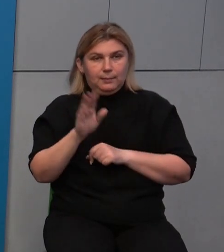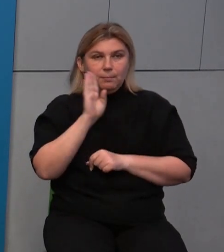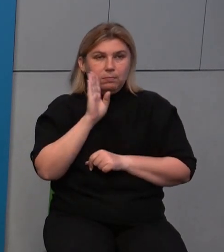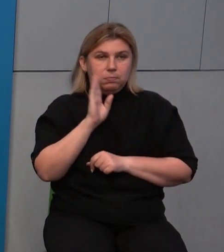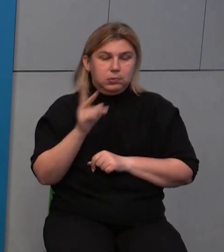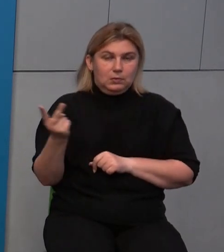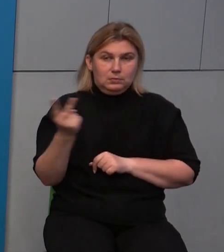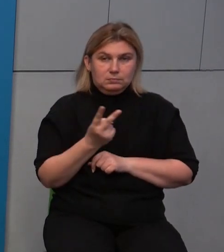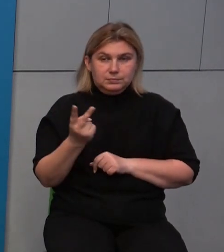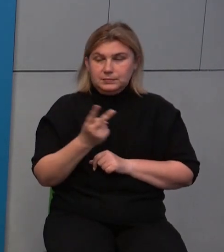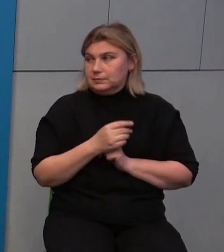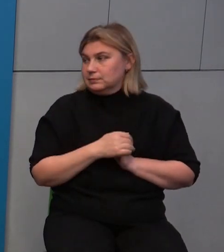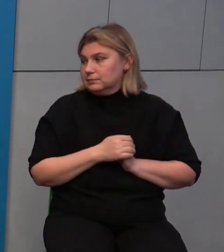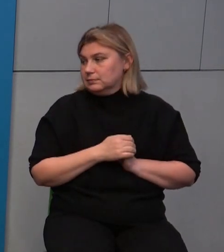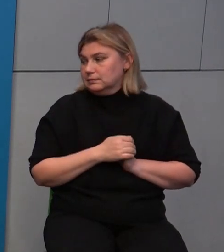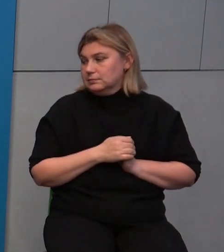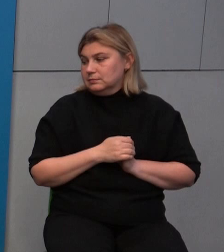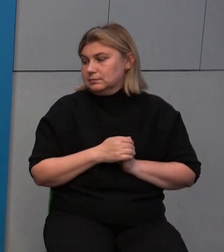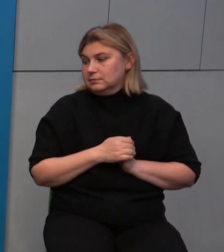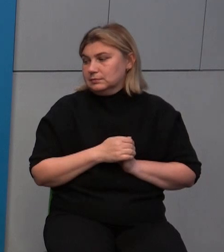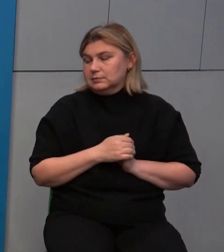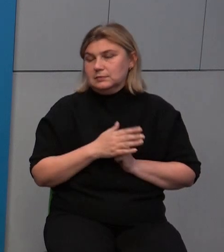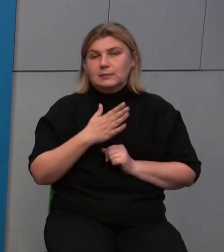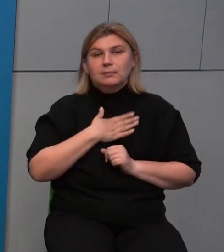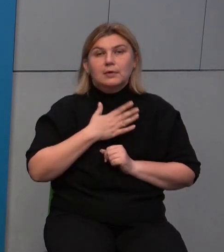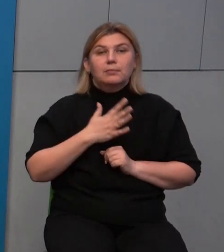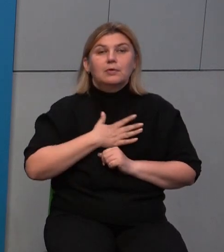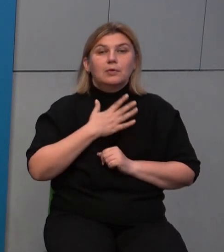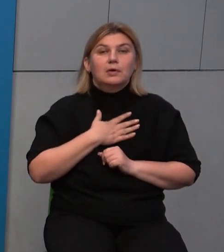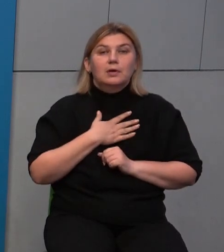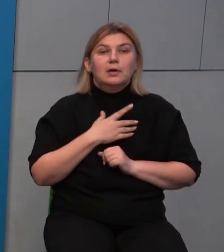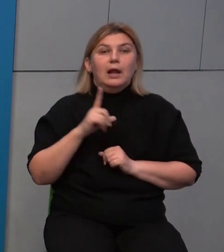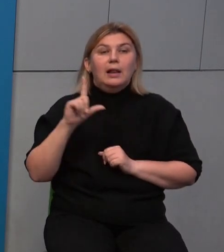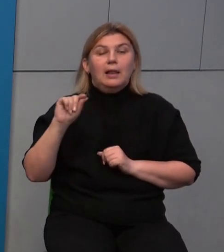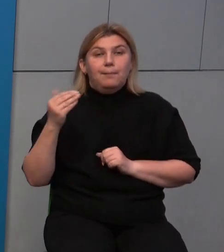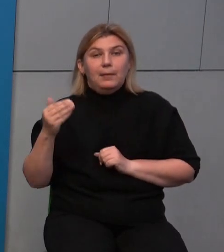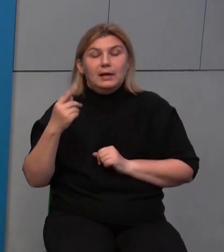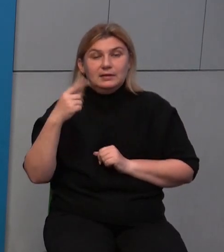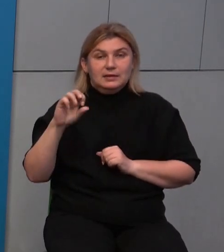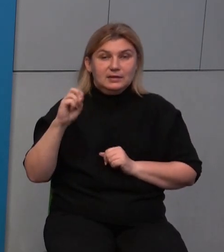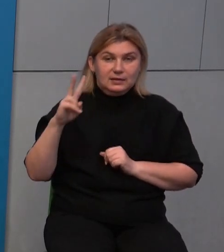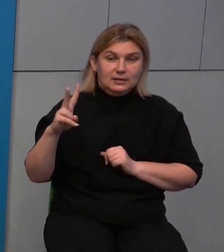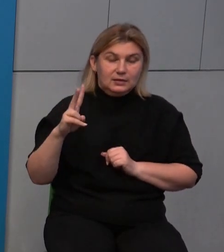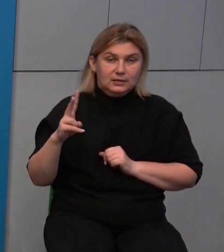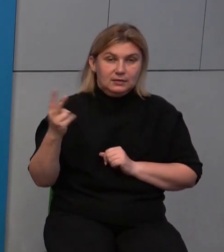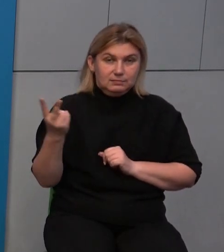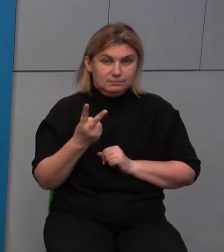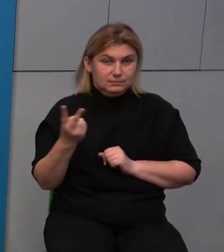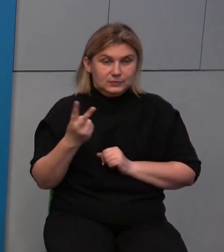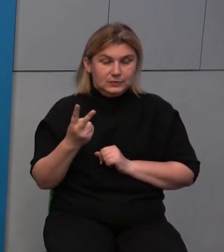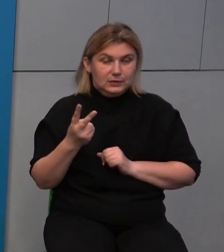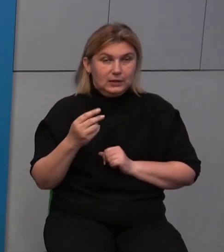Chodzi mi o kwestię tego, że mam takie poczucie, że zarówno Lem, jak i Dick, oni niekoniecznie chcieli być autorami